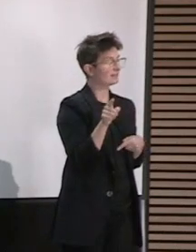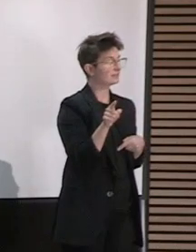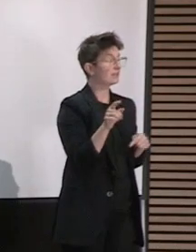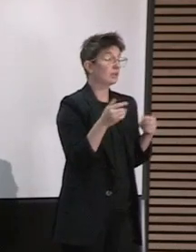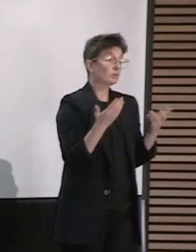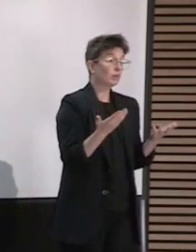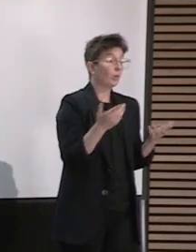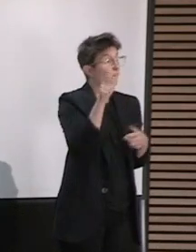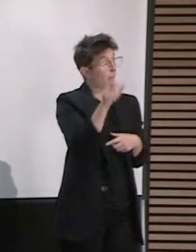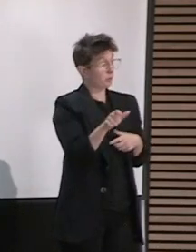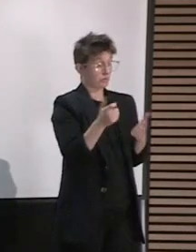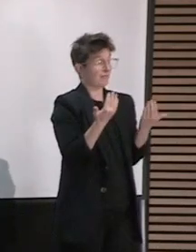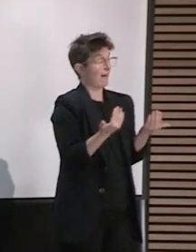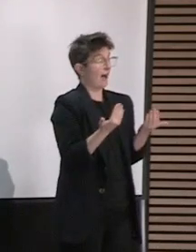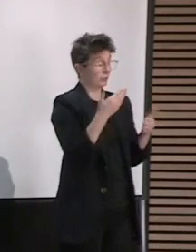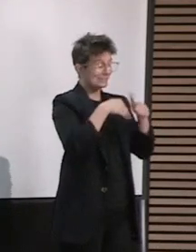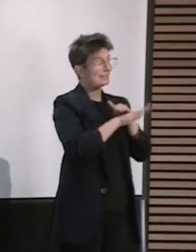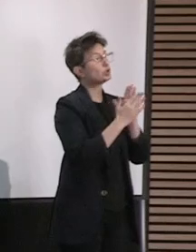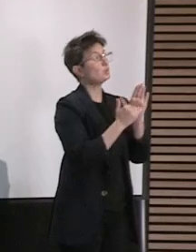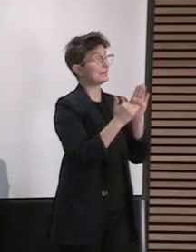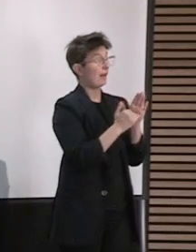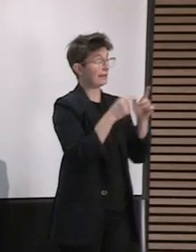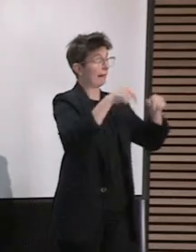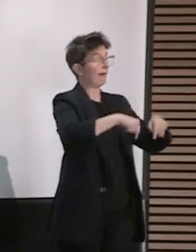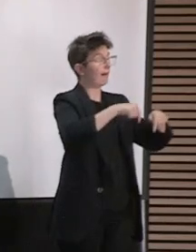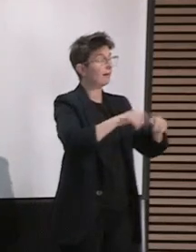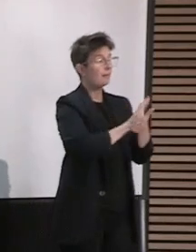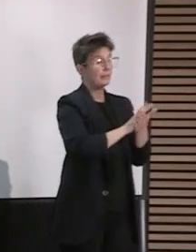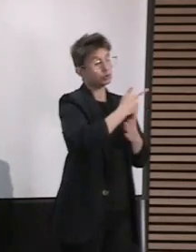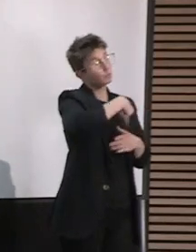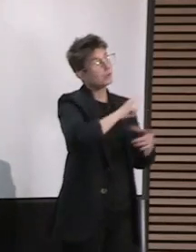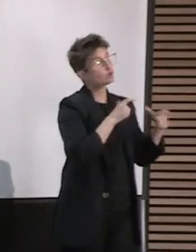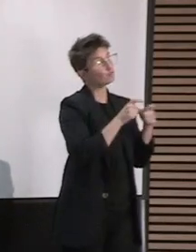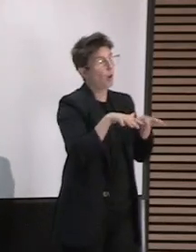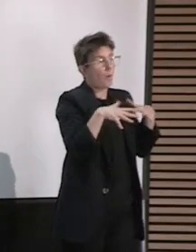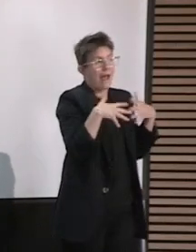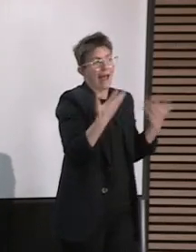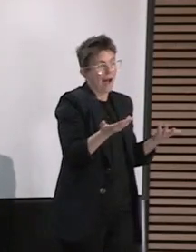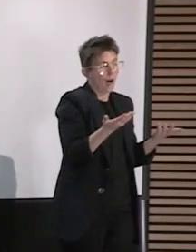he anga ture o naianei hei kopaki i tenei e tika ana kia